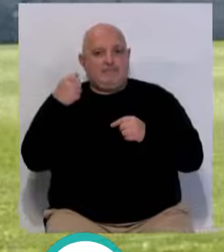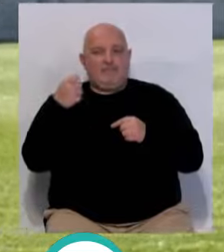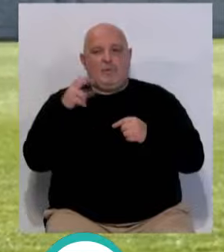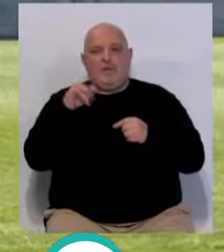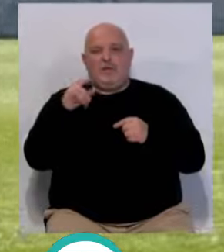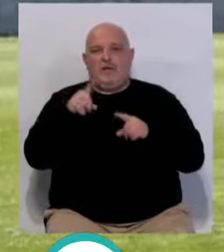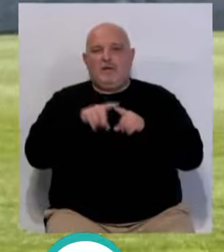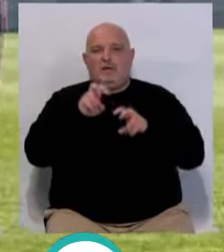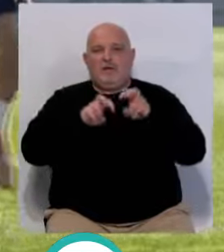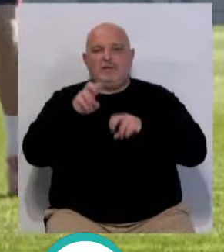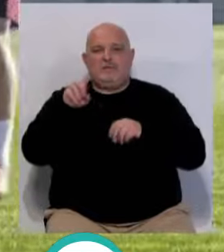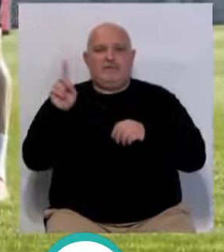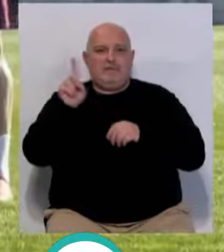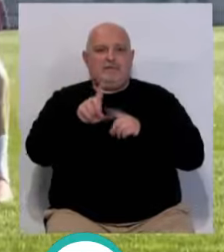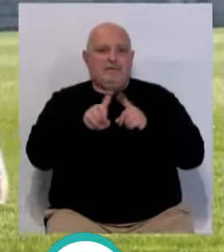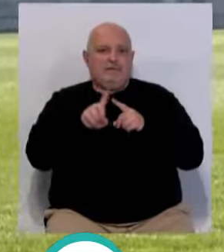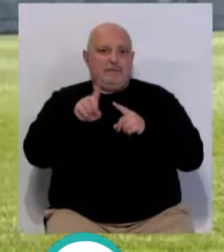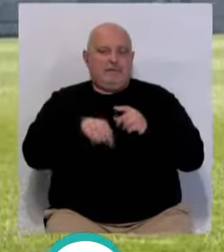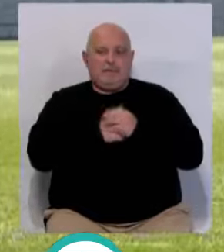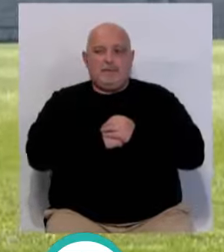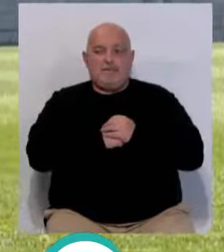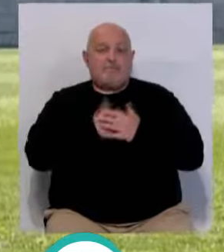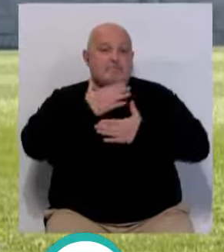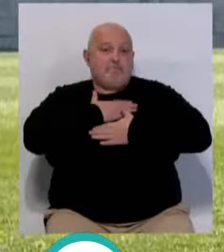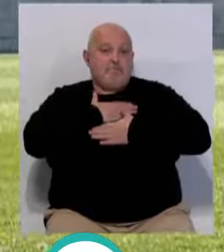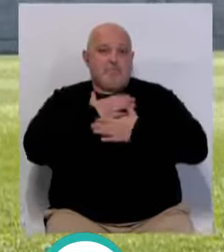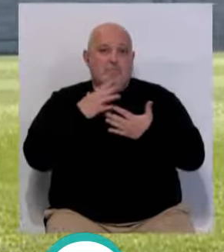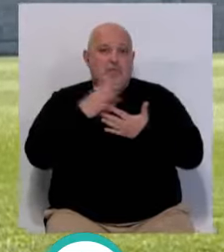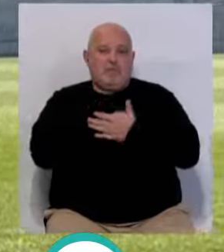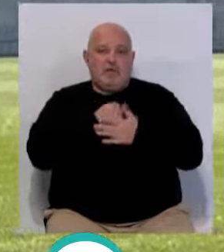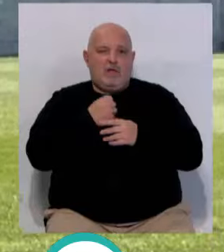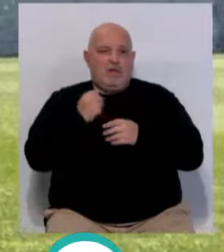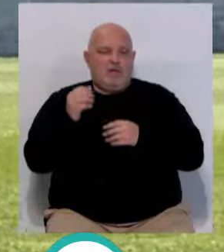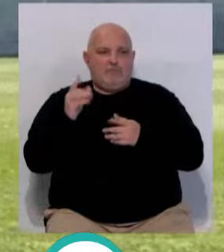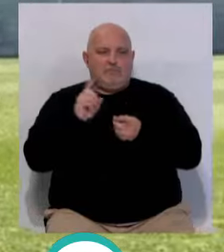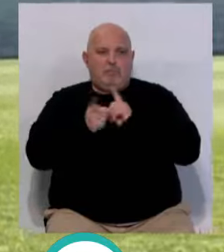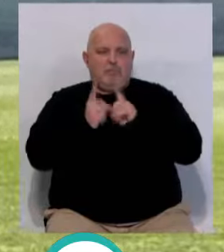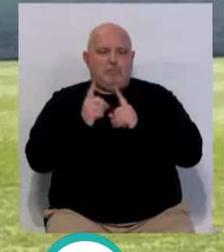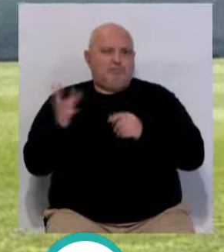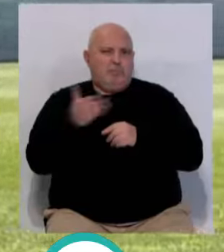jugador que viene también pero yo sacaría todo lo que tenemos a partir de ahora lo saco Vamos